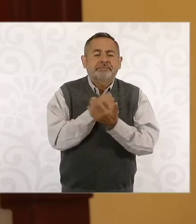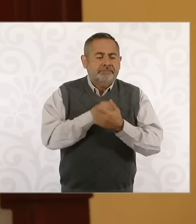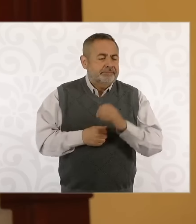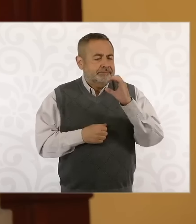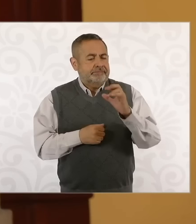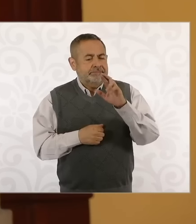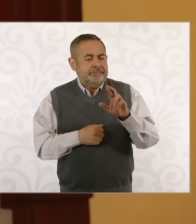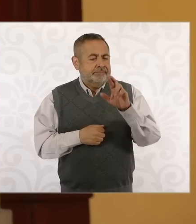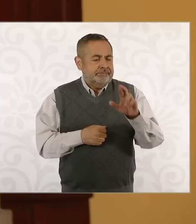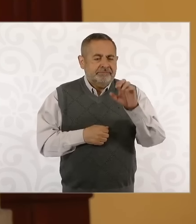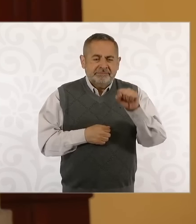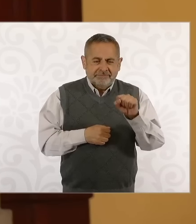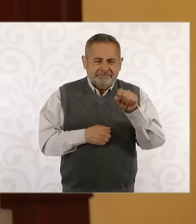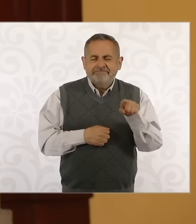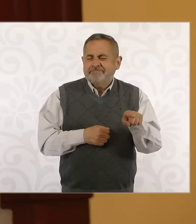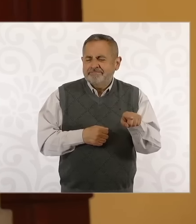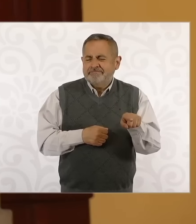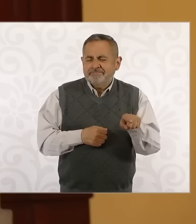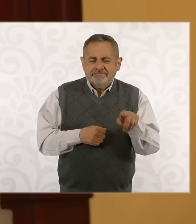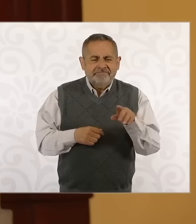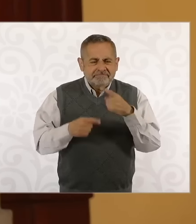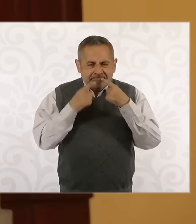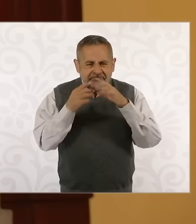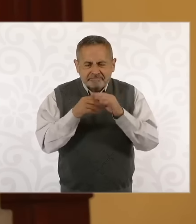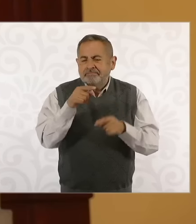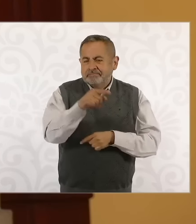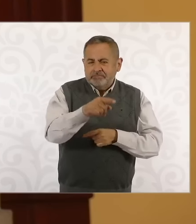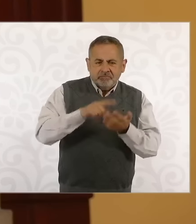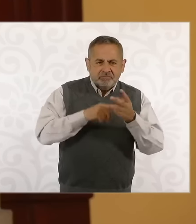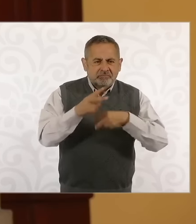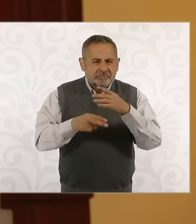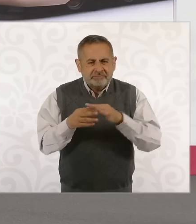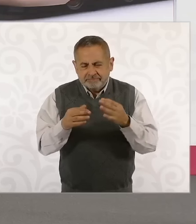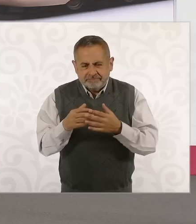los trabajos de diseño y fabricación. Esta es una primera imagen de eh el diseño del del